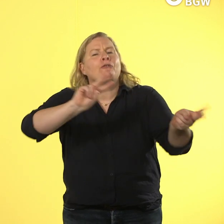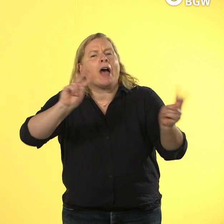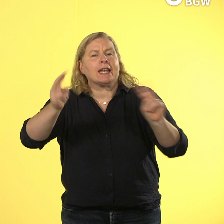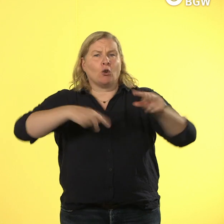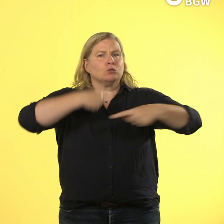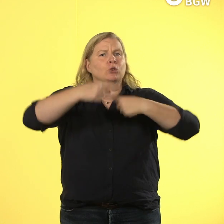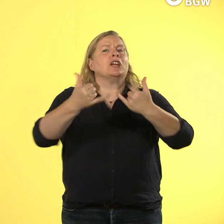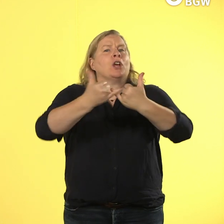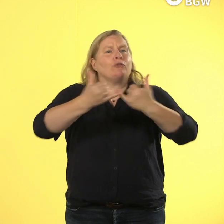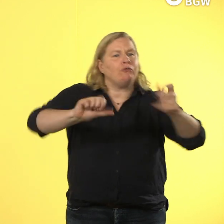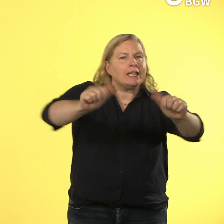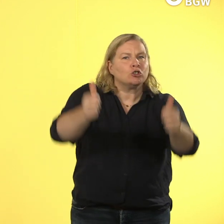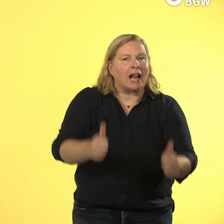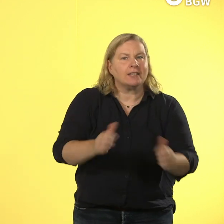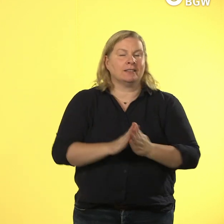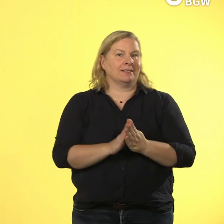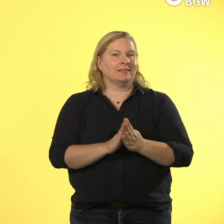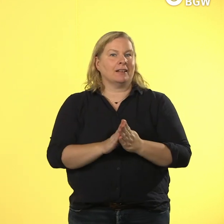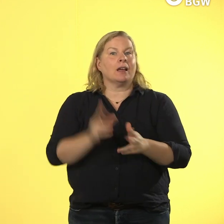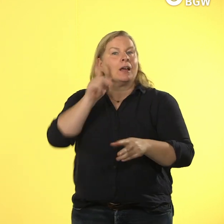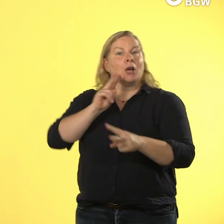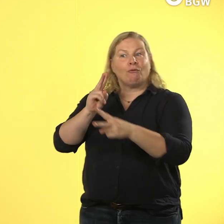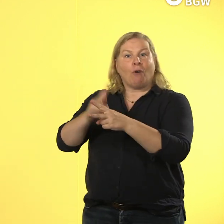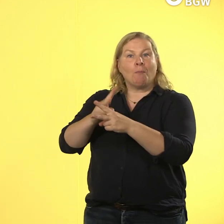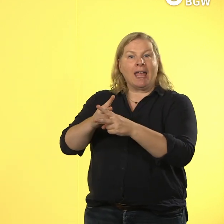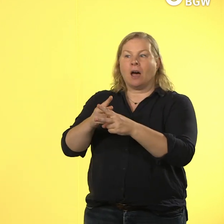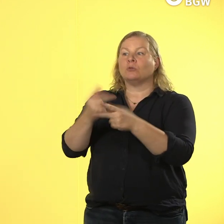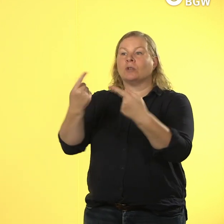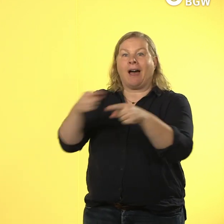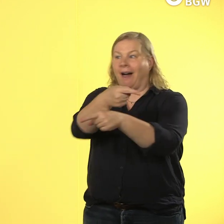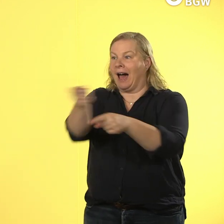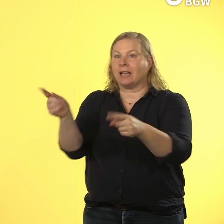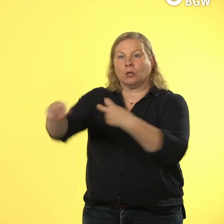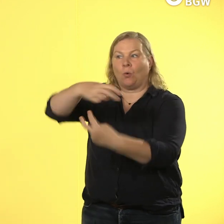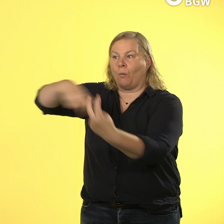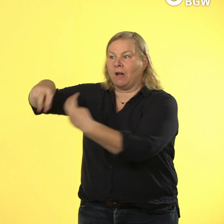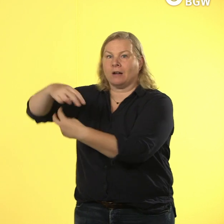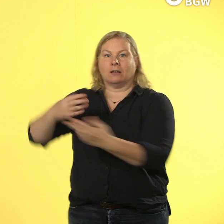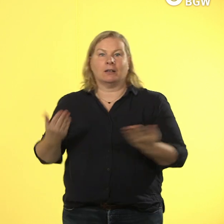als Assistentinnen begreifen, ein wenig beiseite treten, nicht mehr stellvertretend das organisieren sollen.